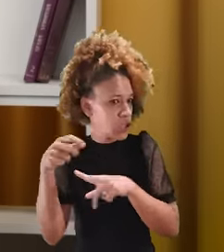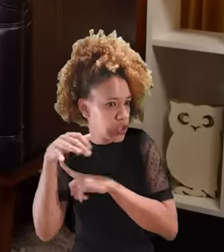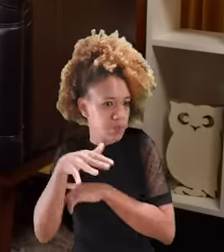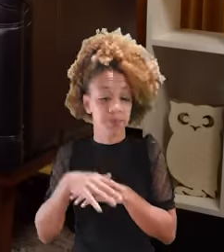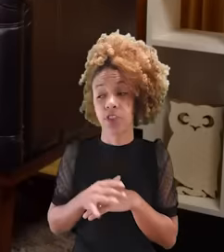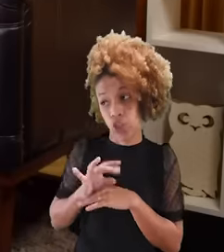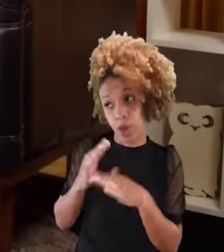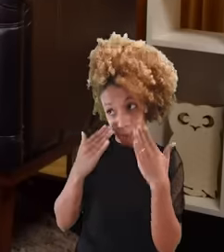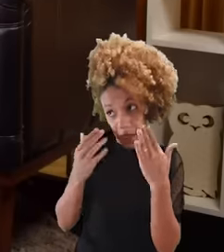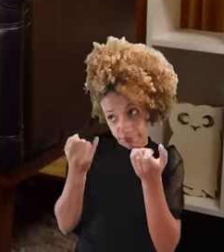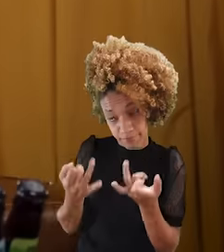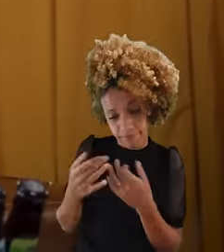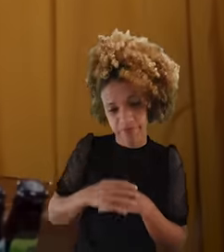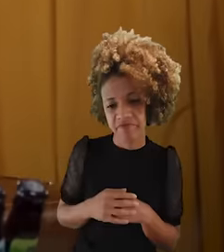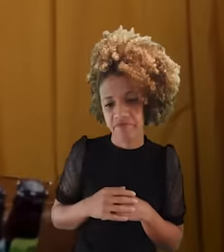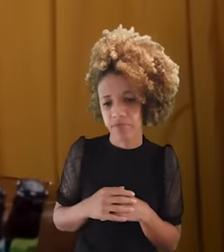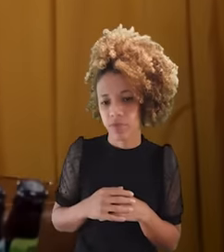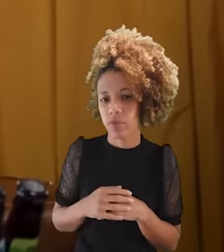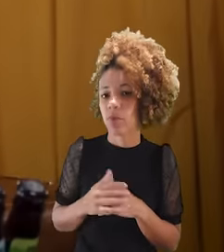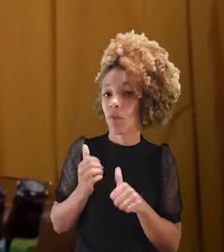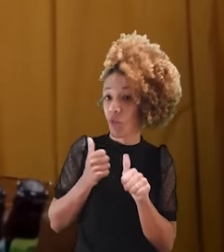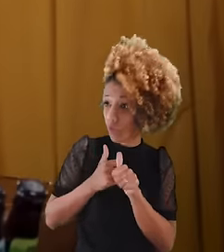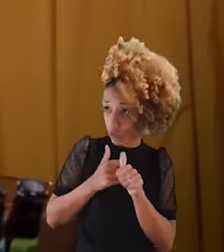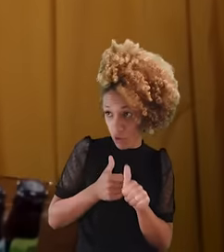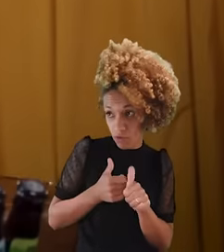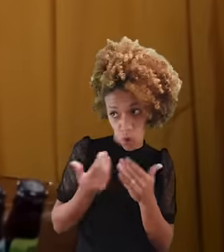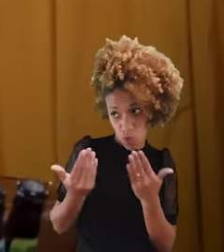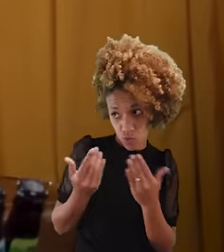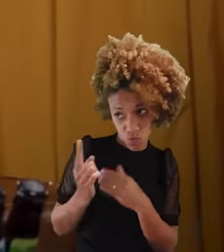esclarecer eu não quando eu quando eu cito ela eu não estou me comparando a ela que eu não sou louca